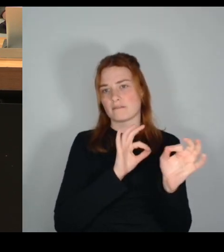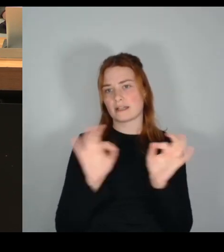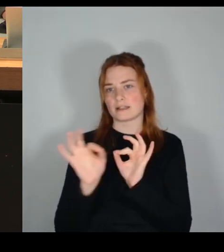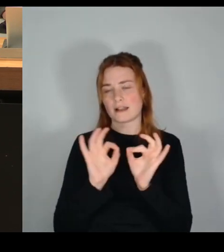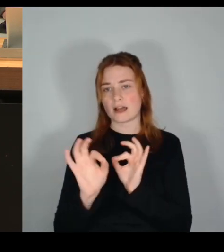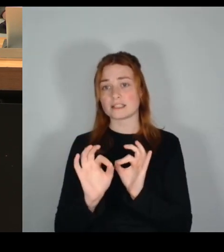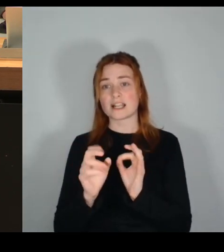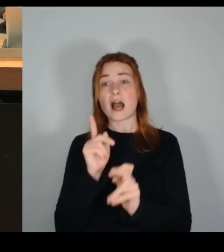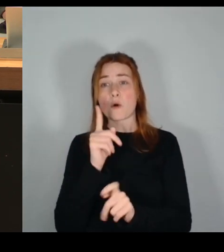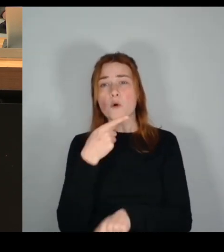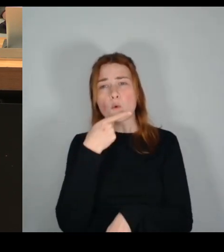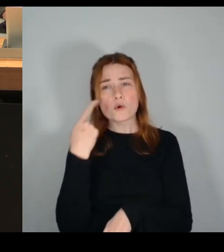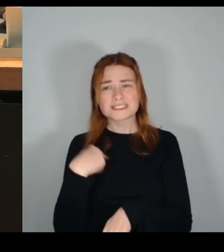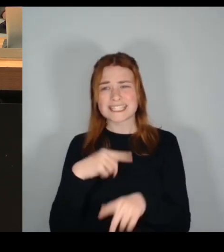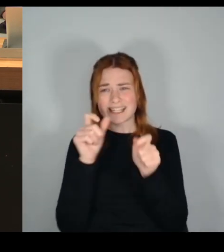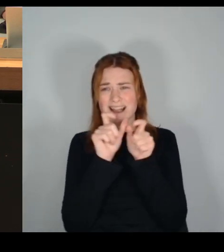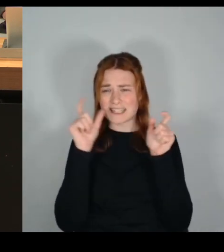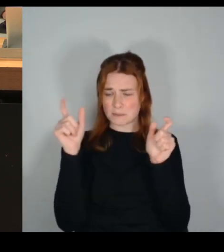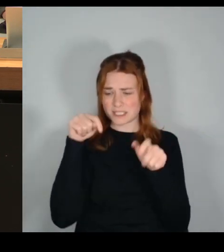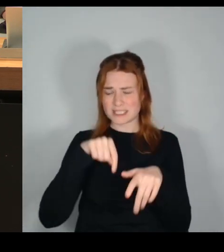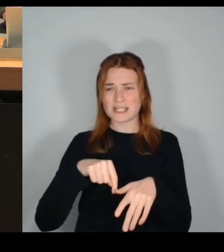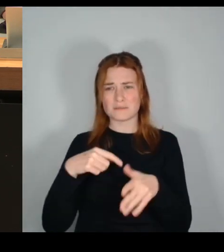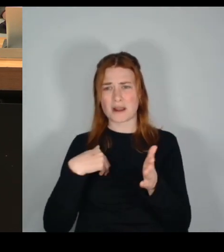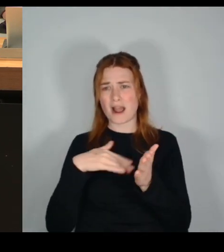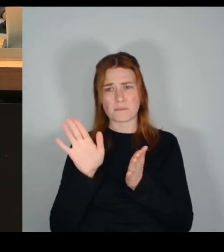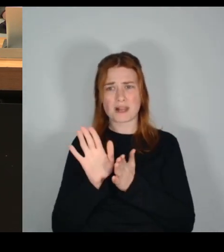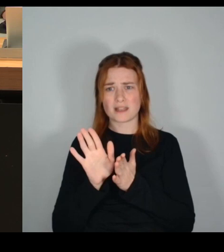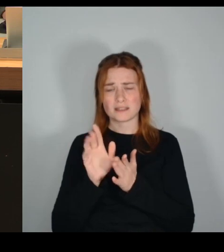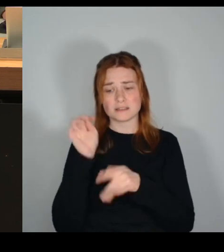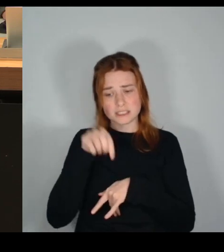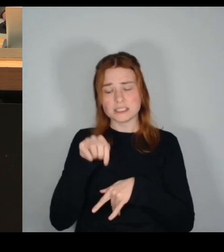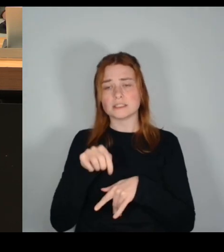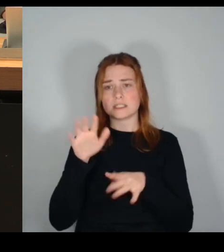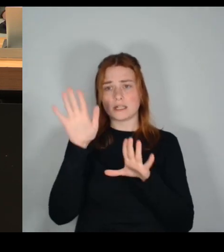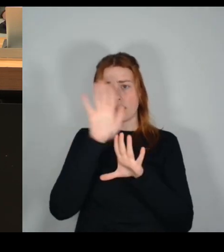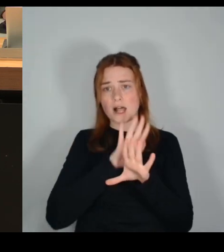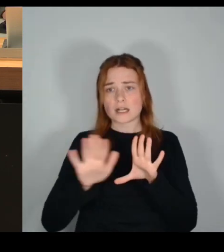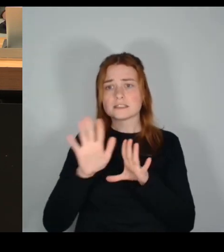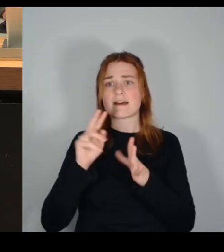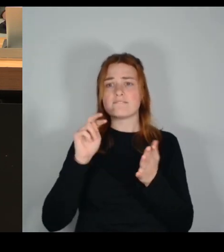weiterbringen, wirtschaftspolitisch, technologisch und in die Zukunft. Sie sind die Leute von gestern. Vielen Dank.